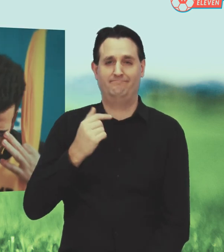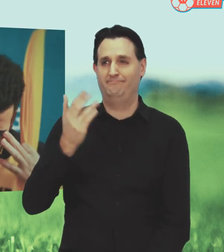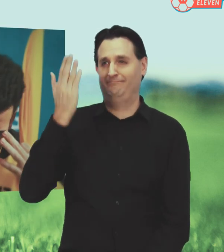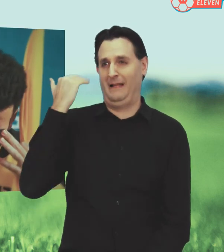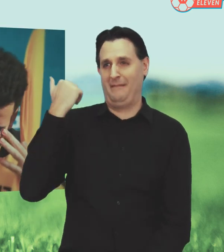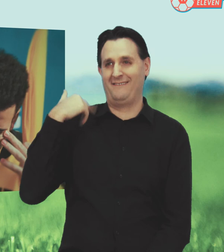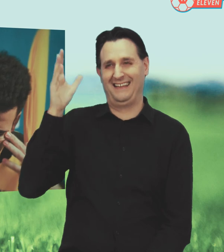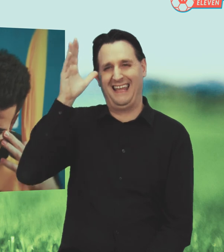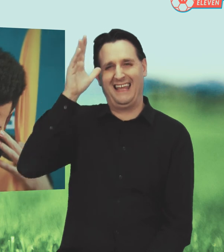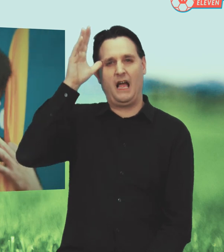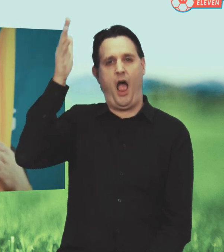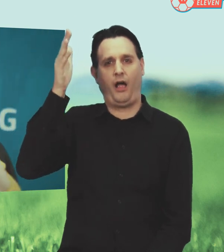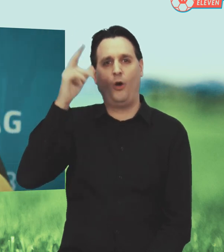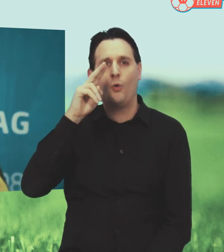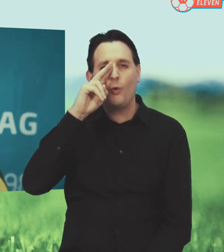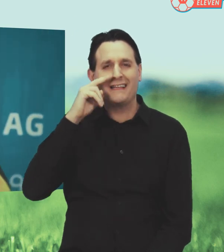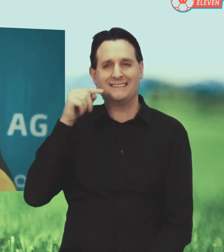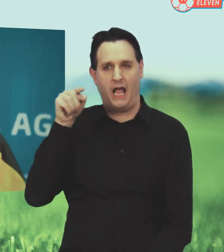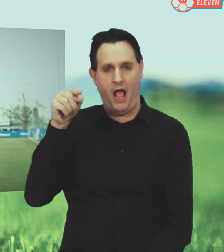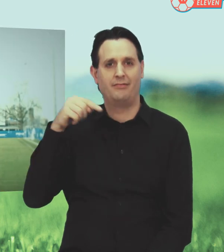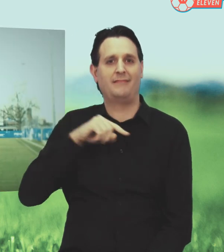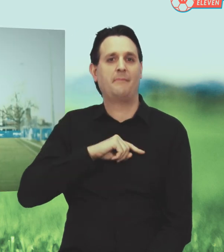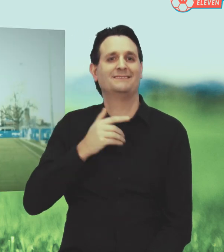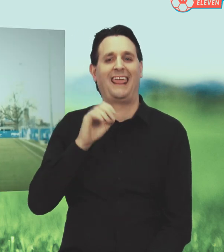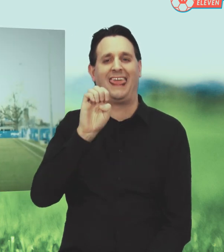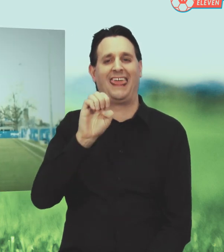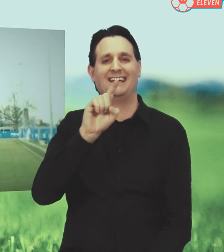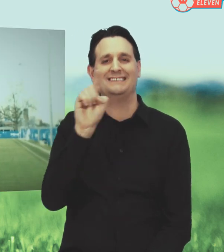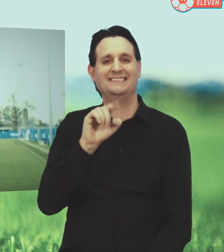Ich bin selbst ein junger Jeside